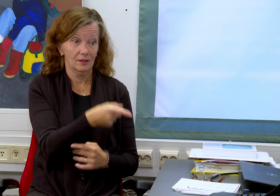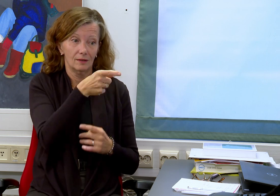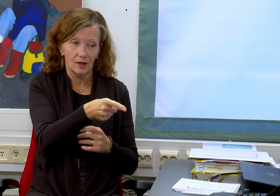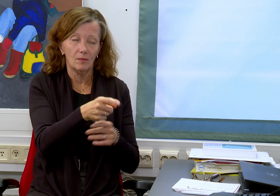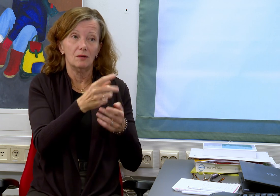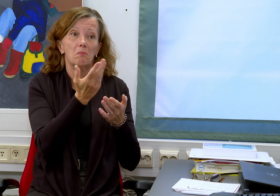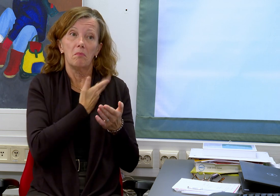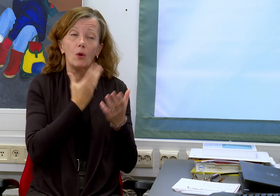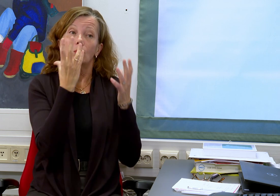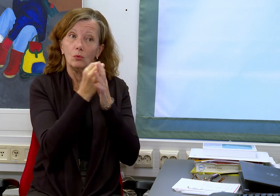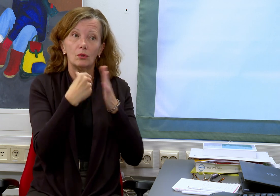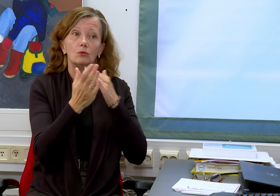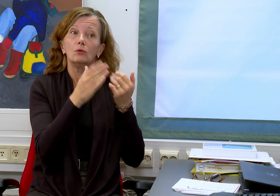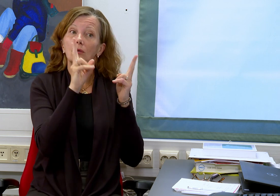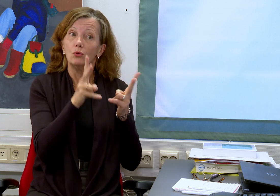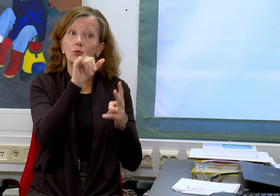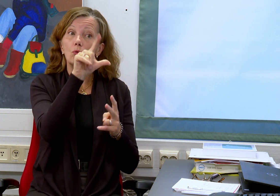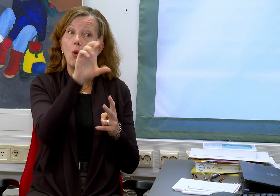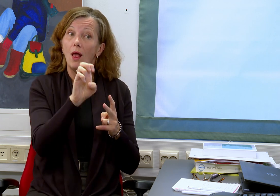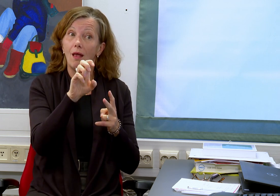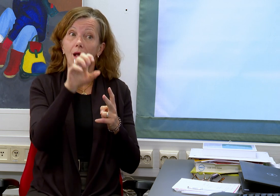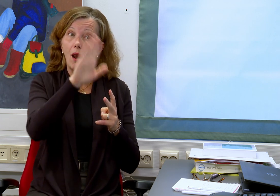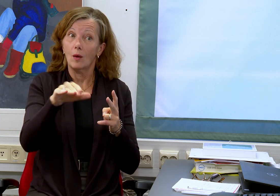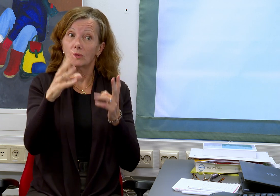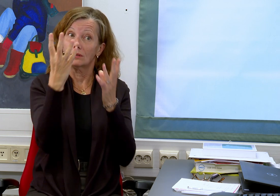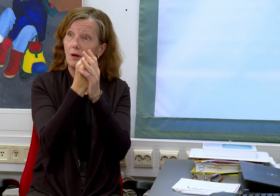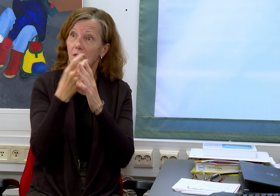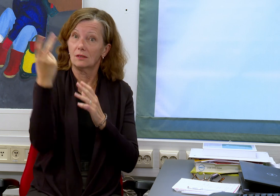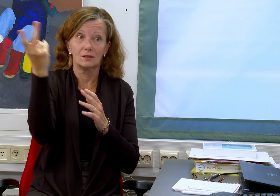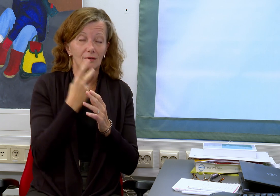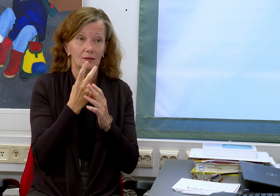Olemme myös tehneet yhteistyötä Ylen lastenohjelmapuolen kanssa, -